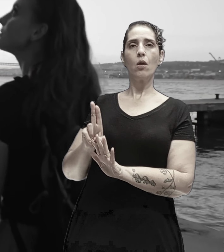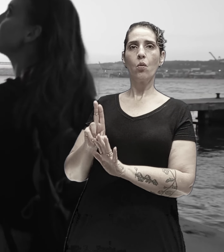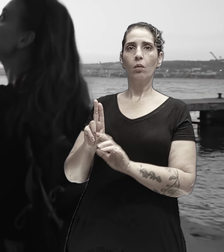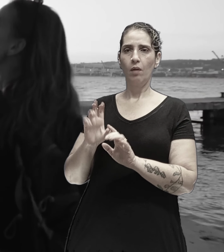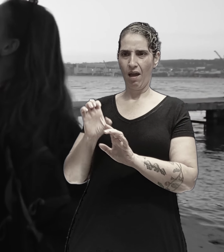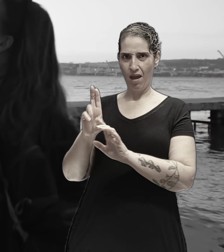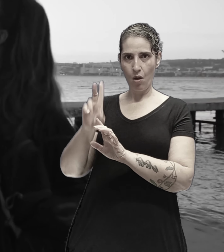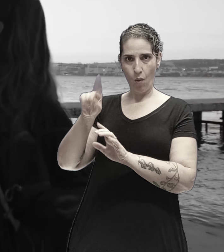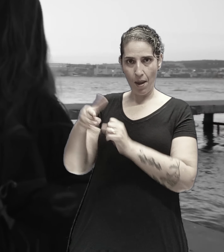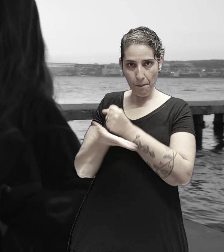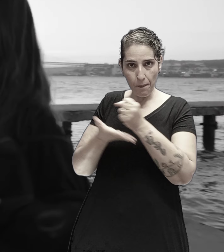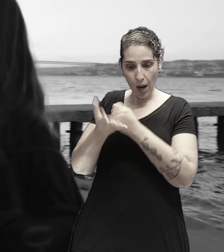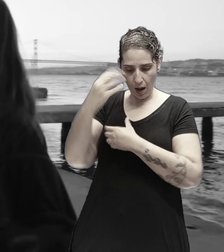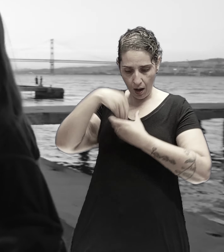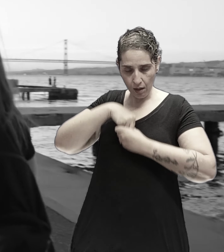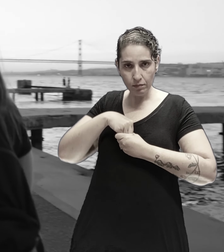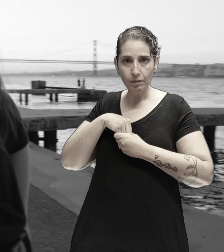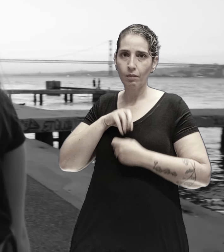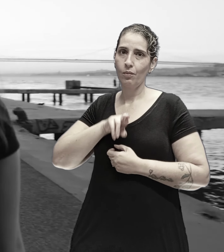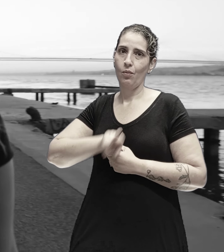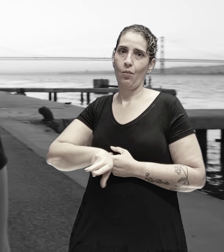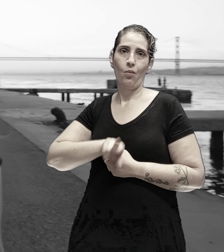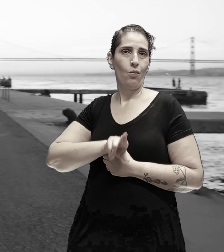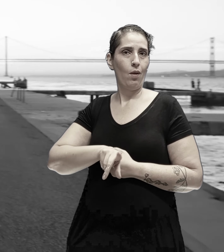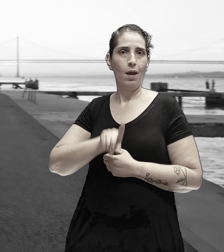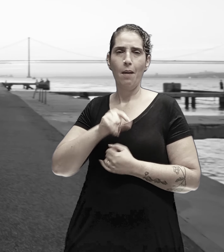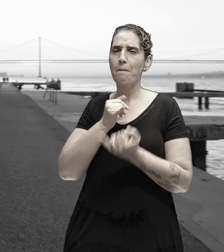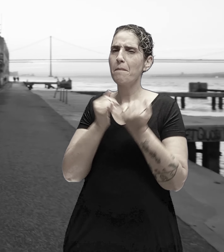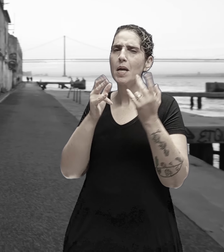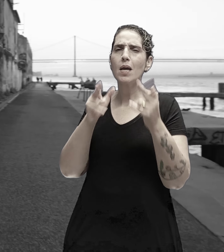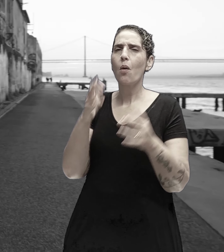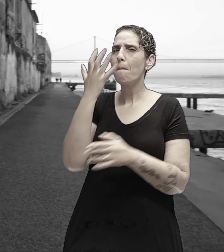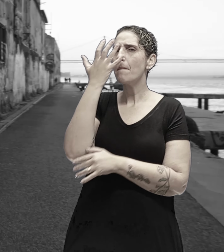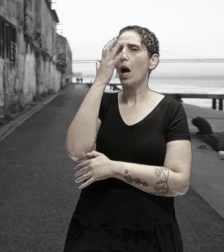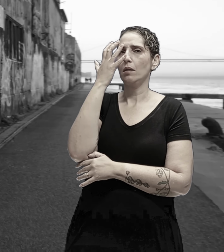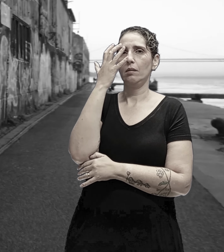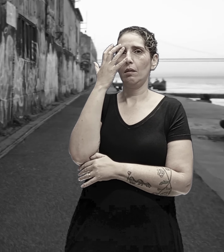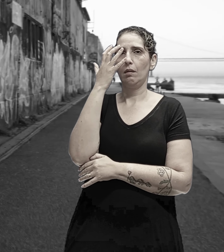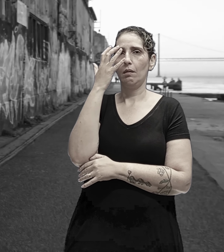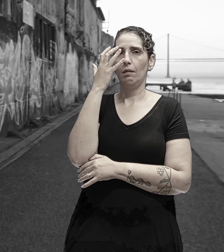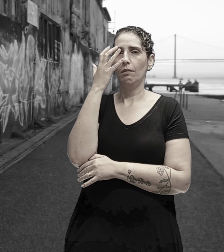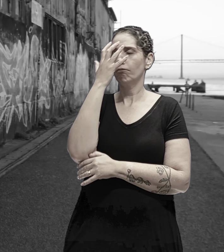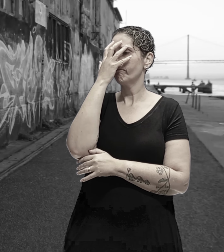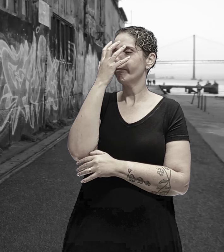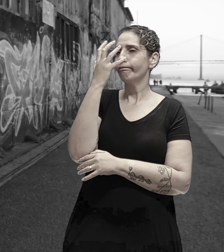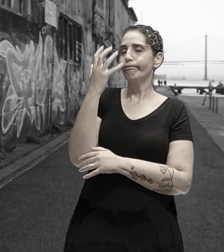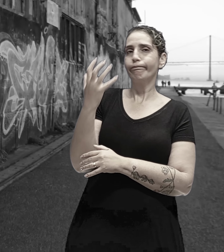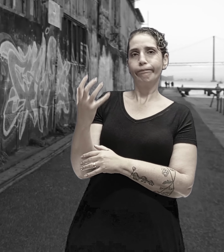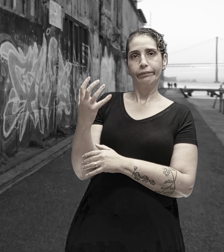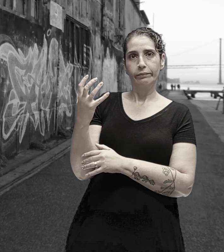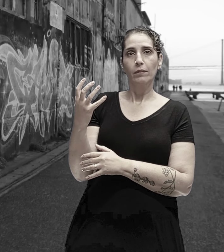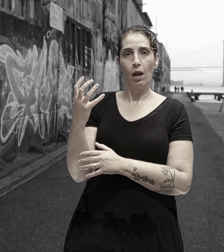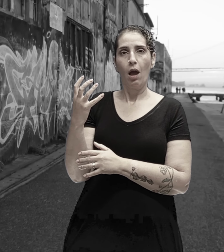mas não é a essência do ser. É uma máscara, um personagem que vestimos